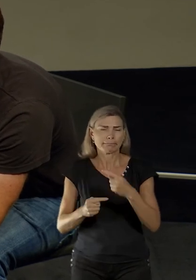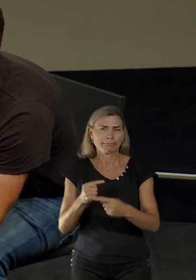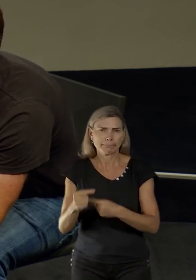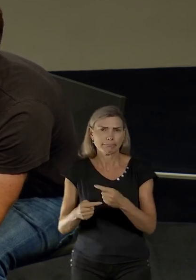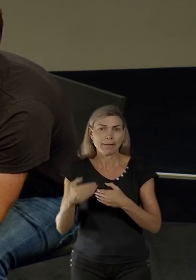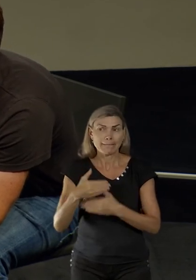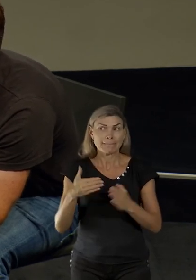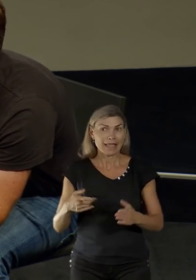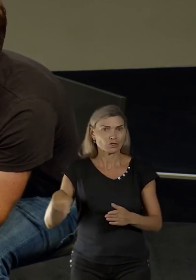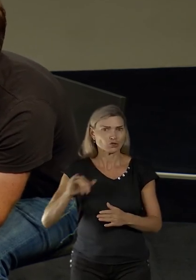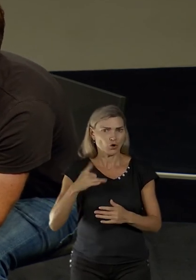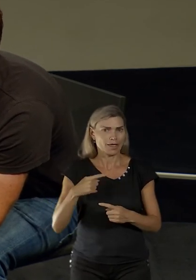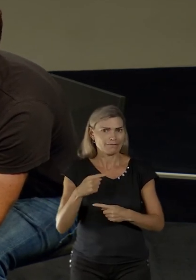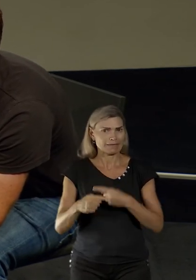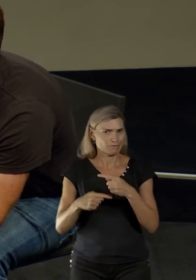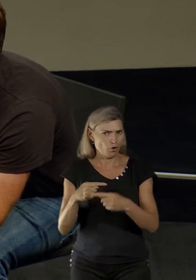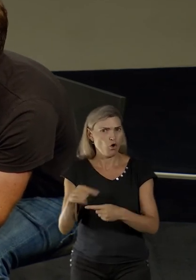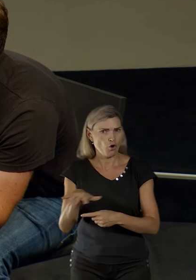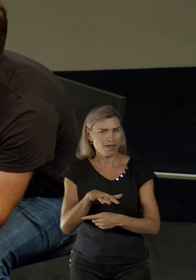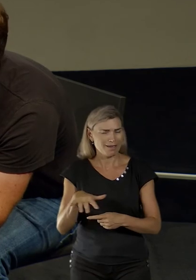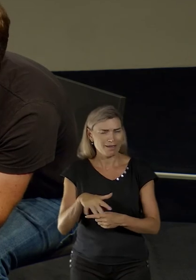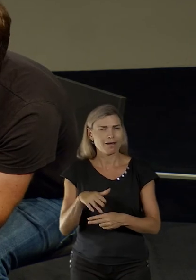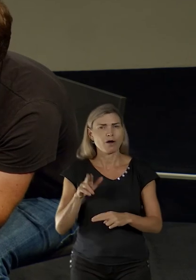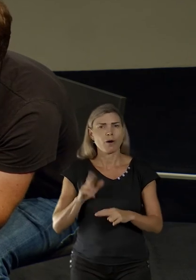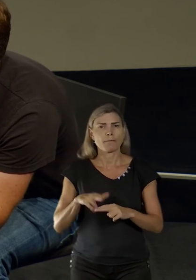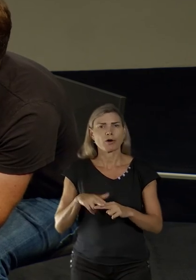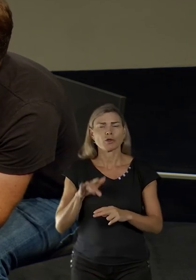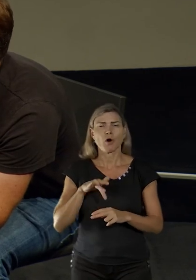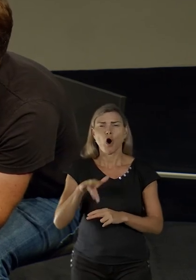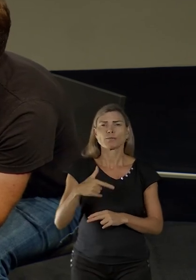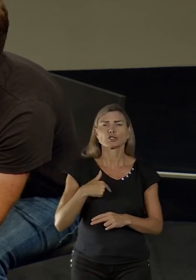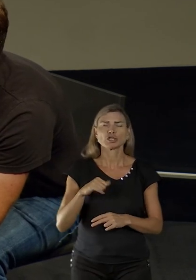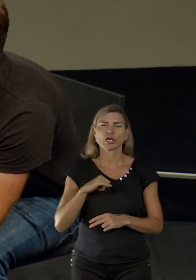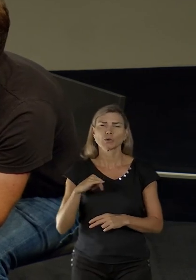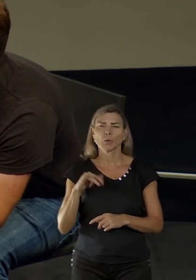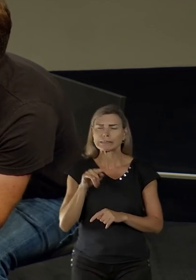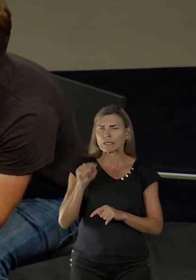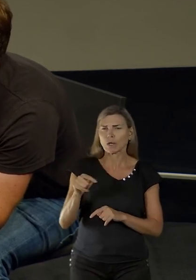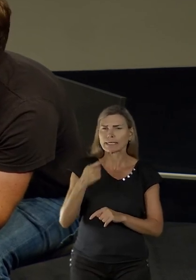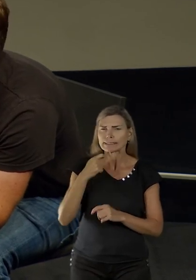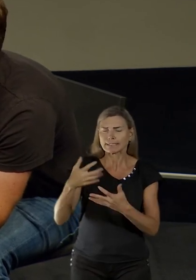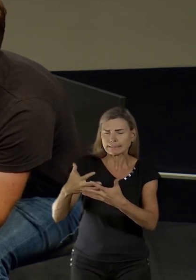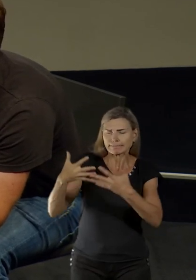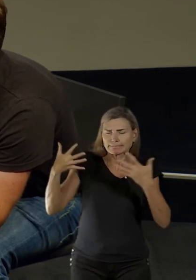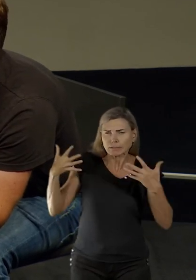města, tak skutečně pak když člověk zoomuje na nějaké jednotlivé případy, tam vznikají věci,